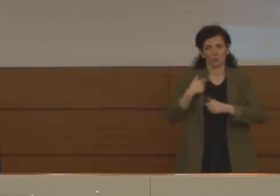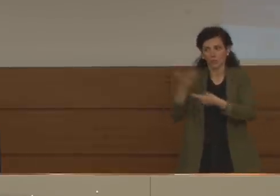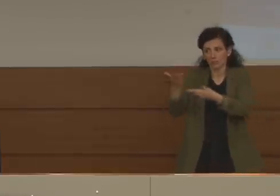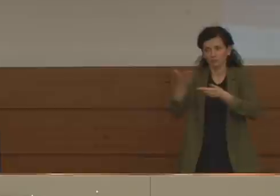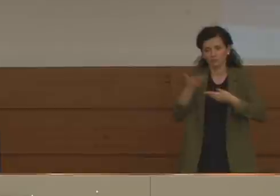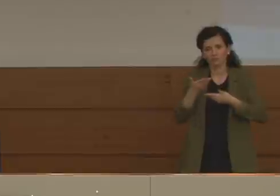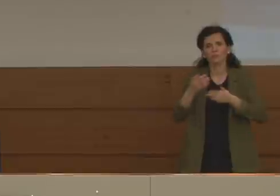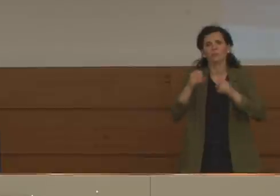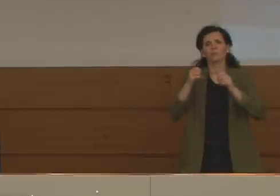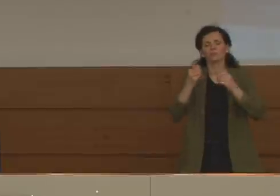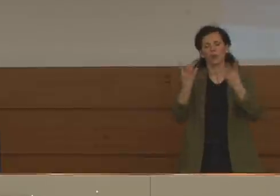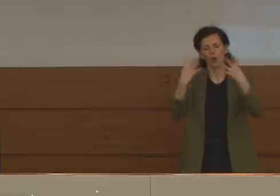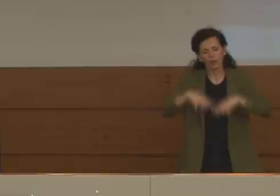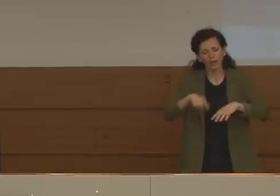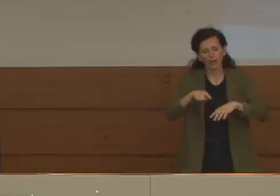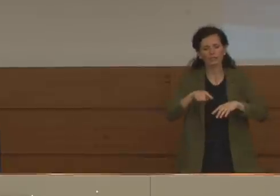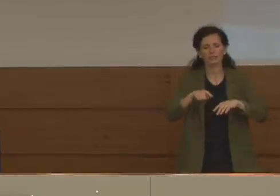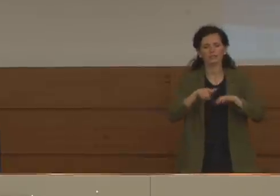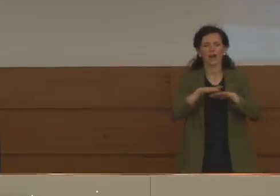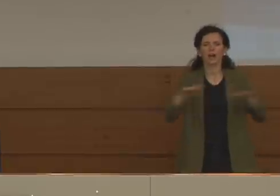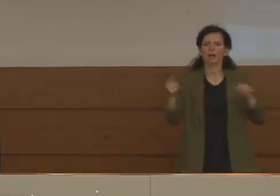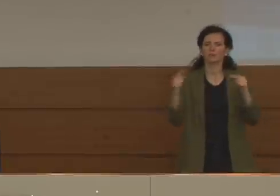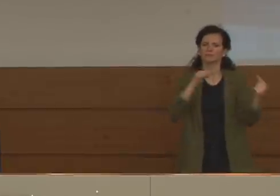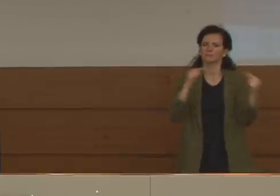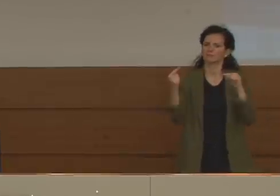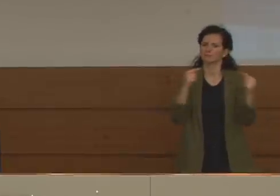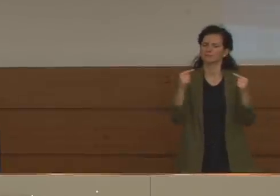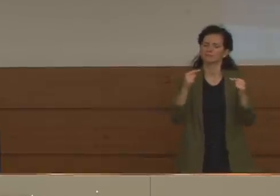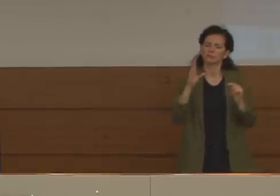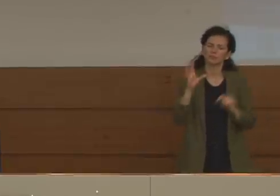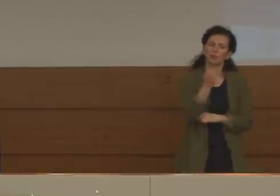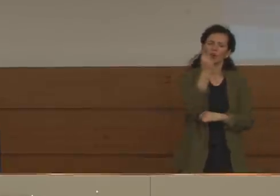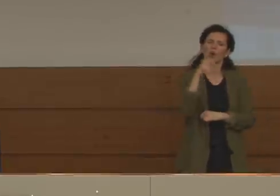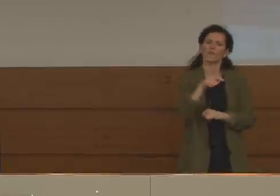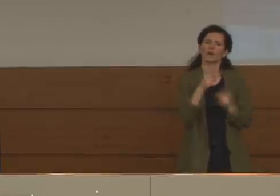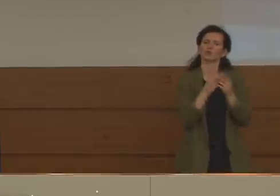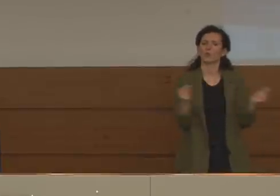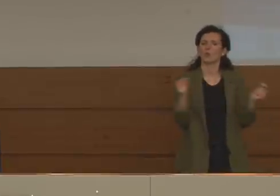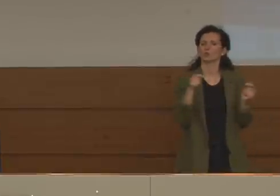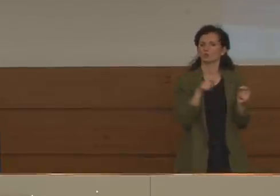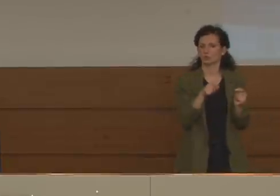tavolo per individuare delle soluzioni, così come hanno fatto altre Regioni.